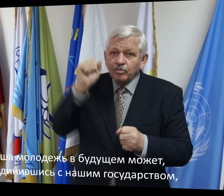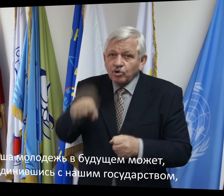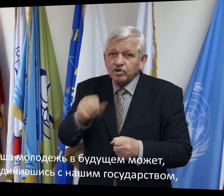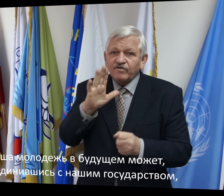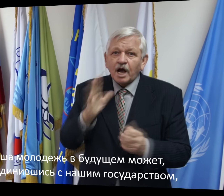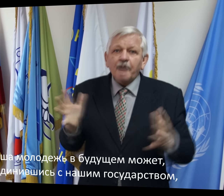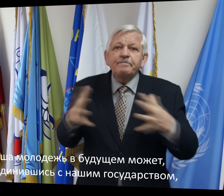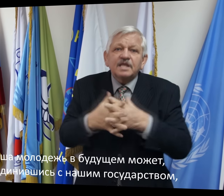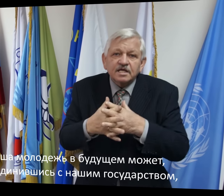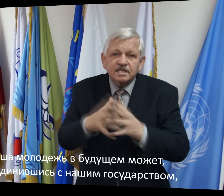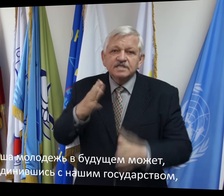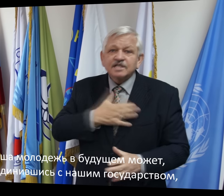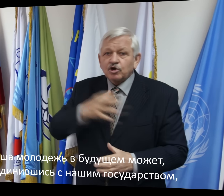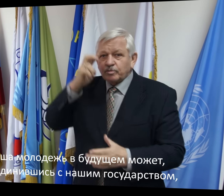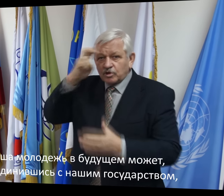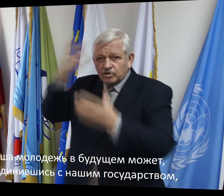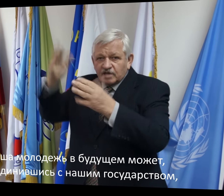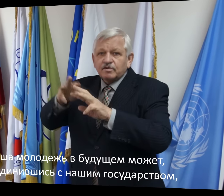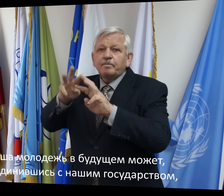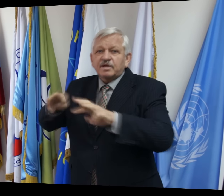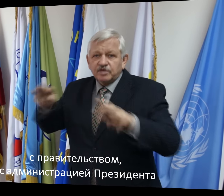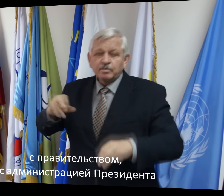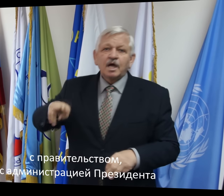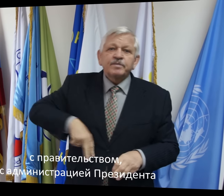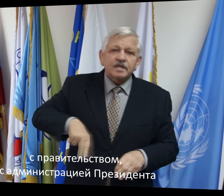с приветственным словом президента ВОГ Валерия Никитича Рухледева.